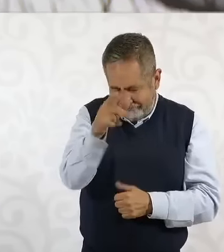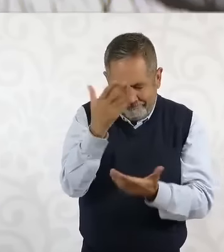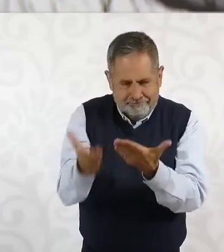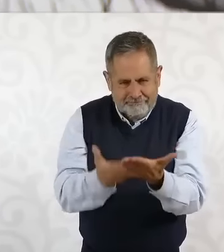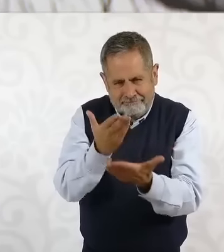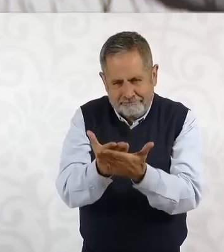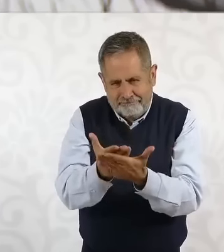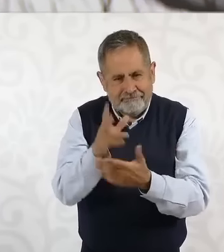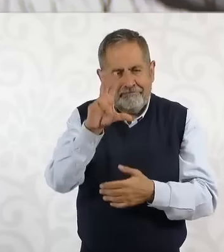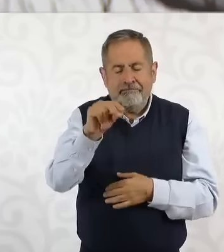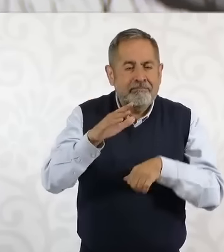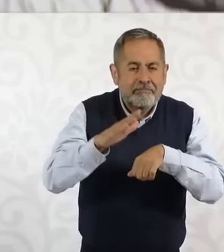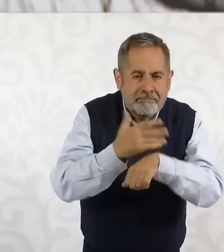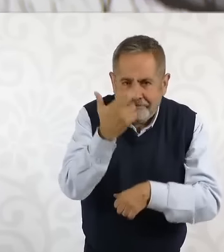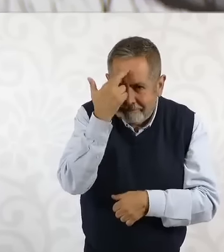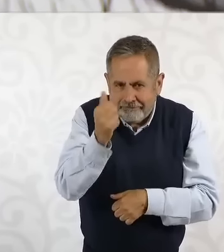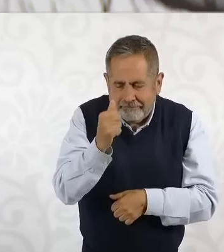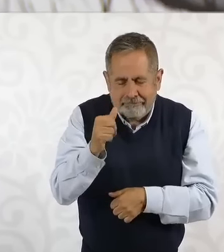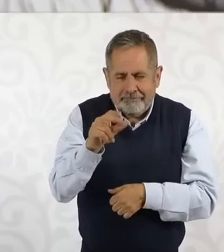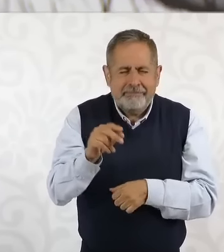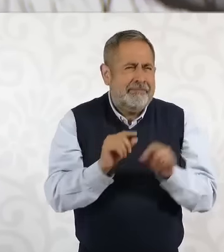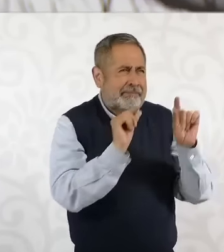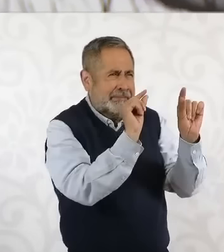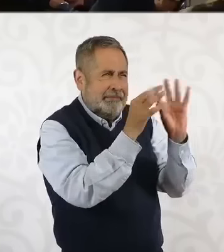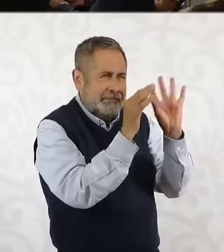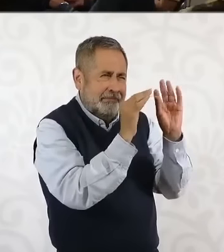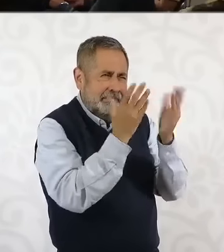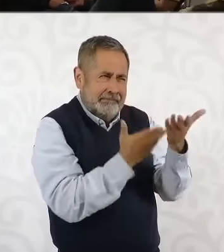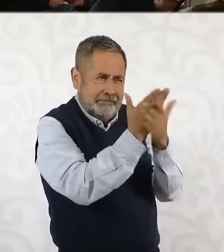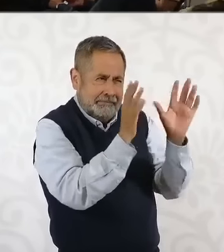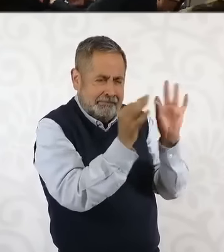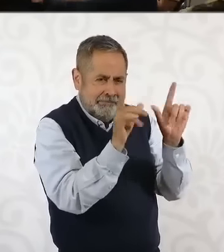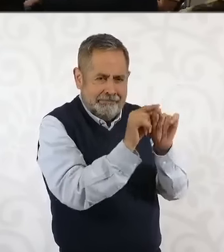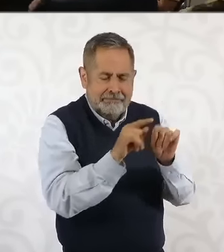Por eso no, pero me gustaría que me dejara terminar el planteamiento porque no me deja